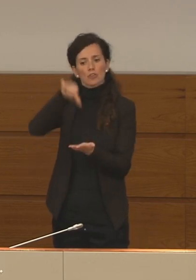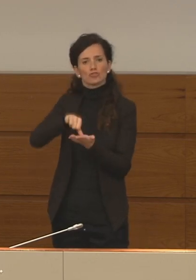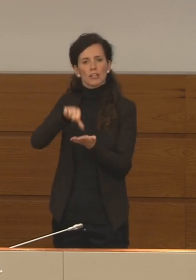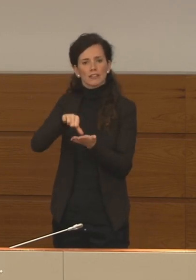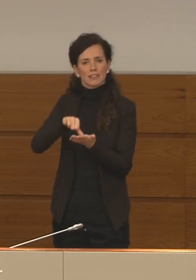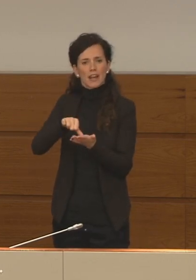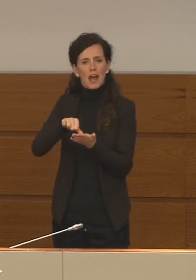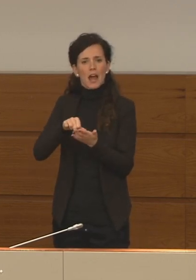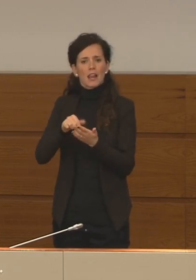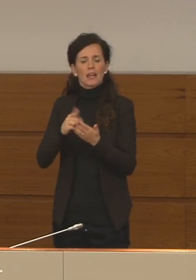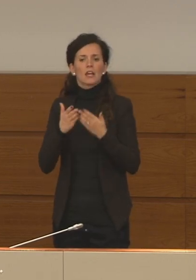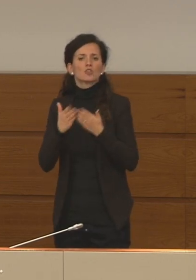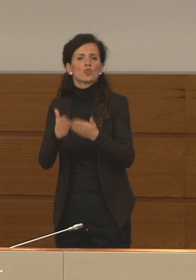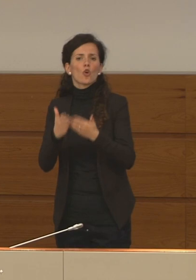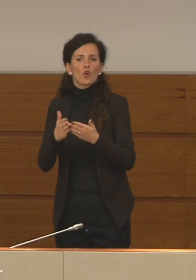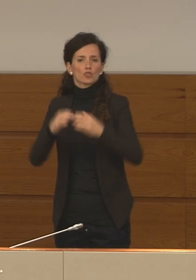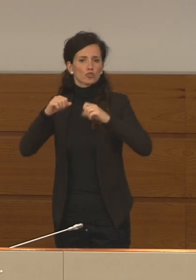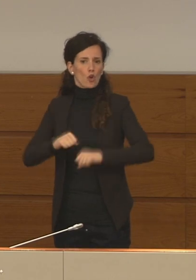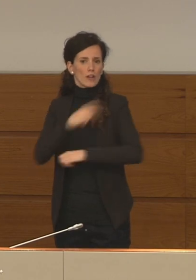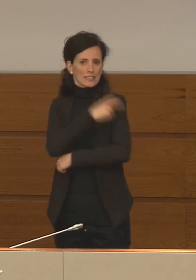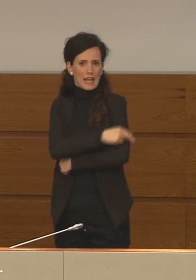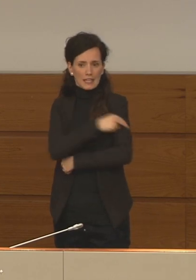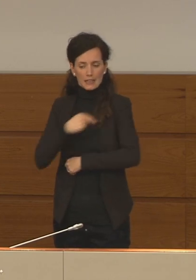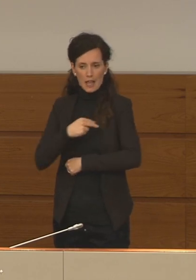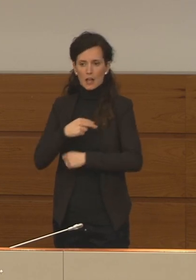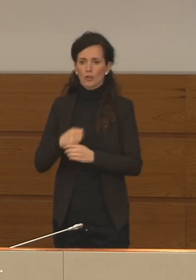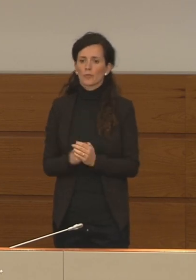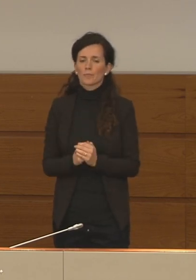Soccorso Sanitario. Prosegue l'attività di organizzazione